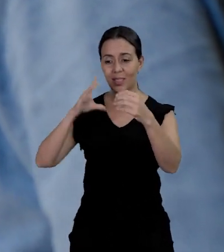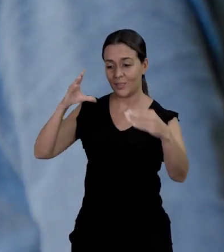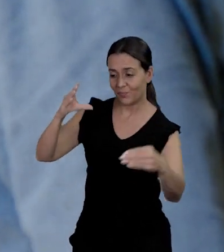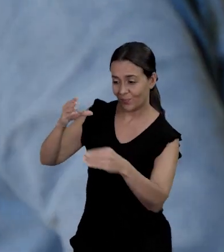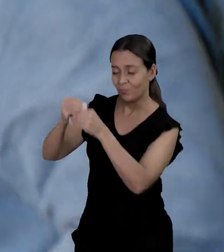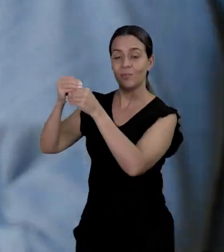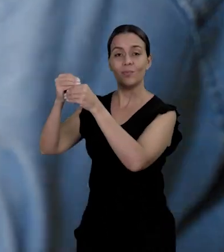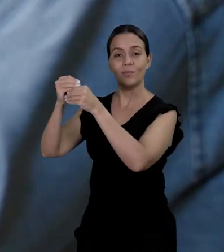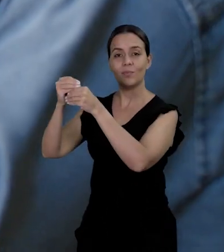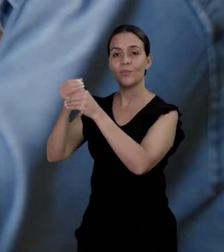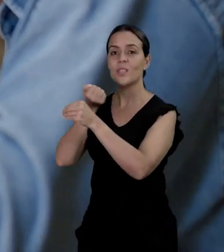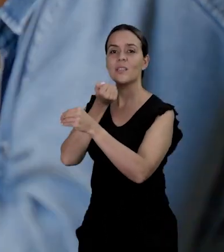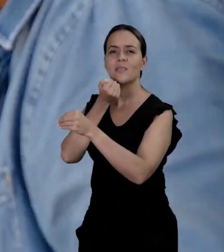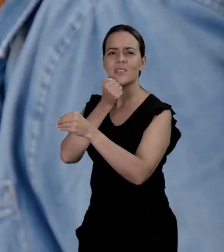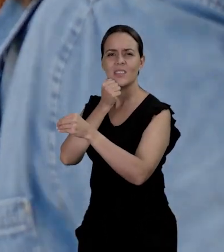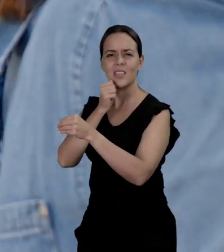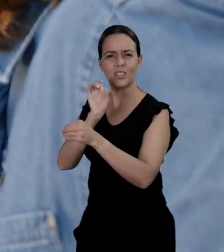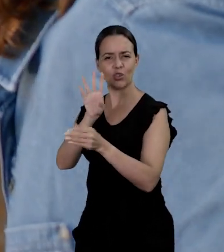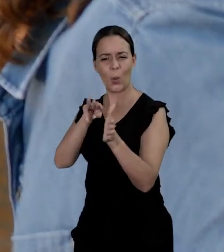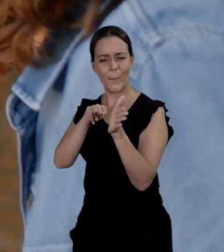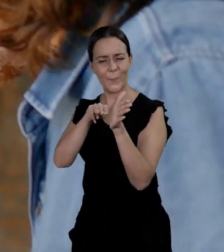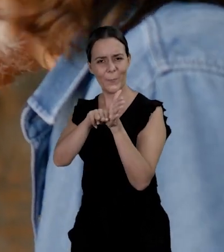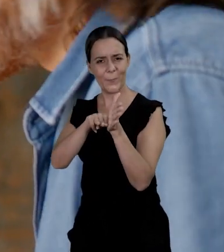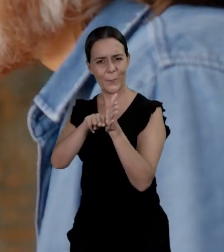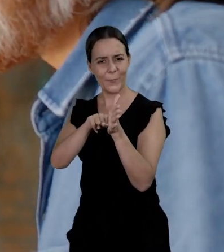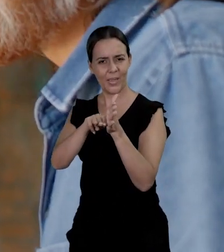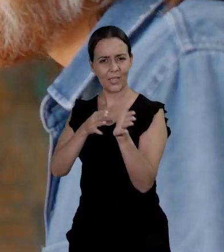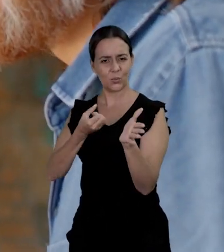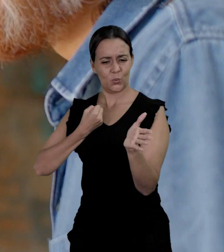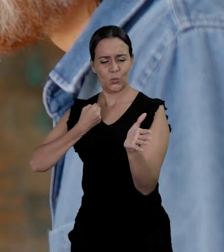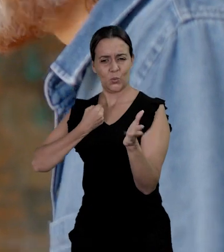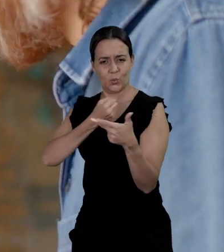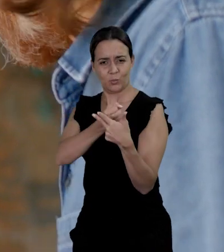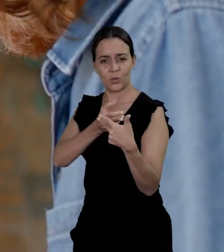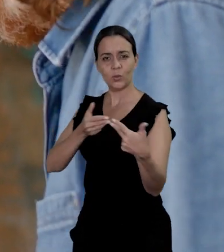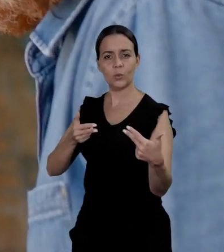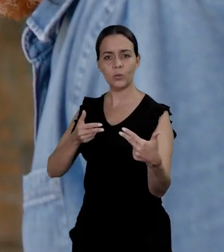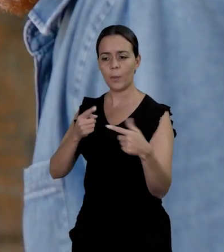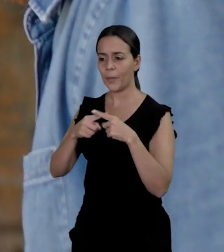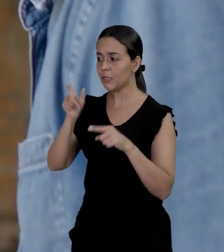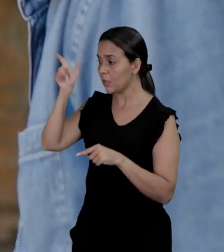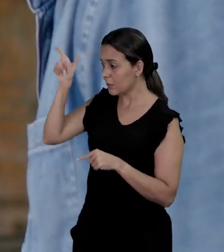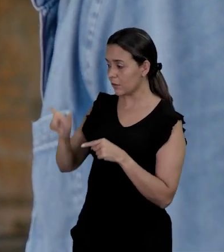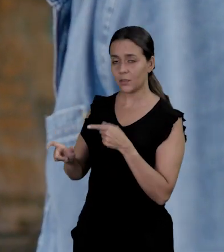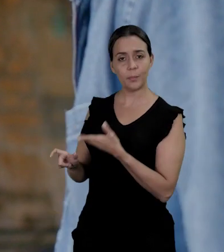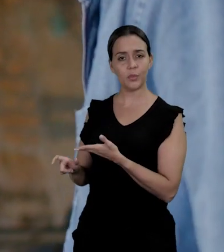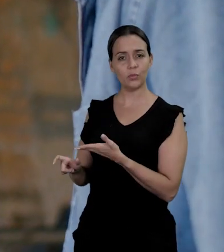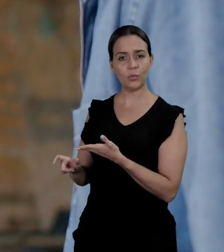Quando você pensa que ciência é só método, você exclui o agente, aquele que faz ciência.